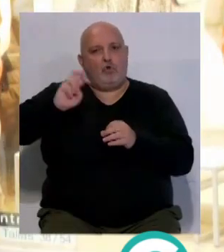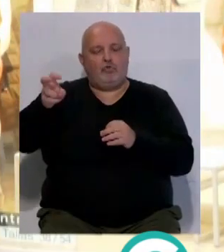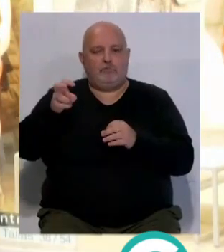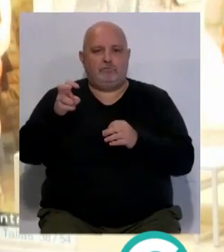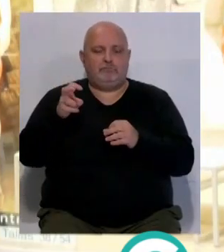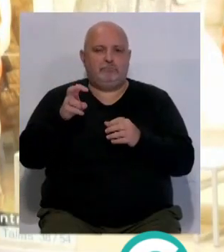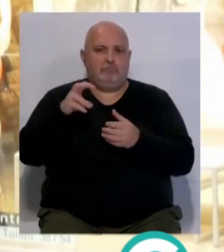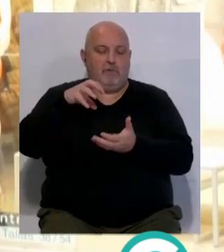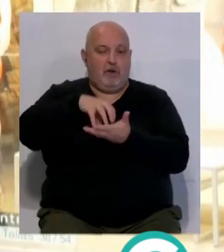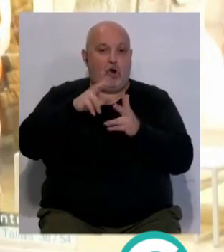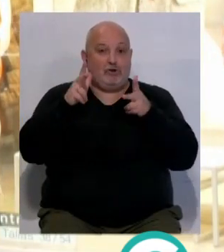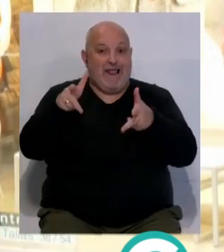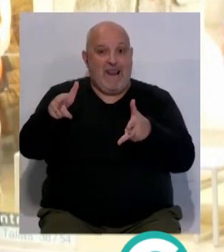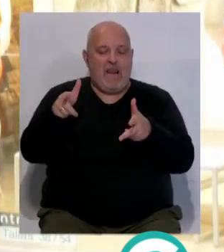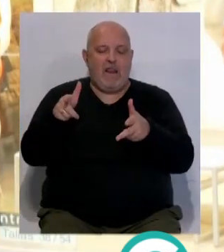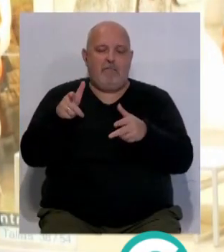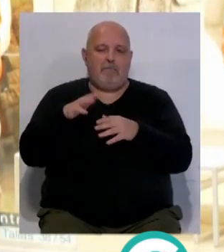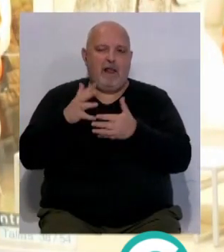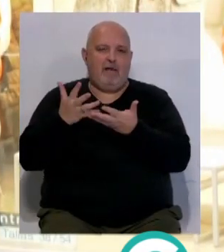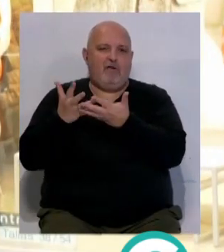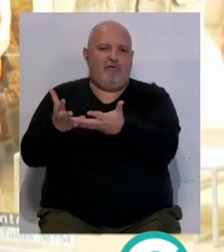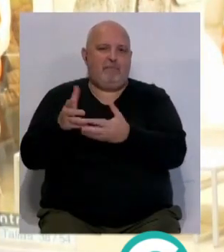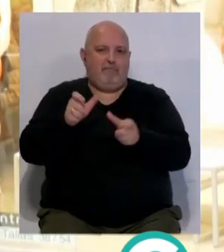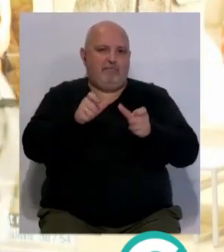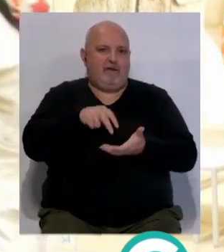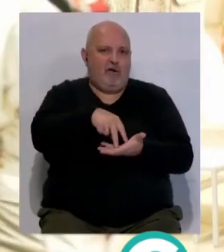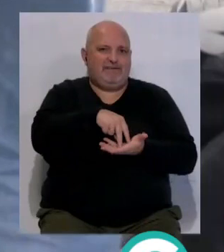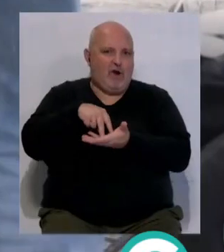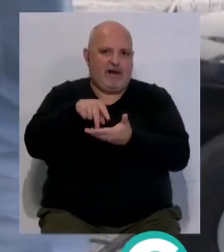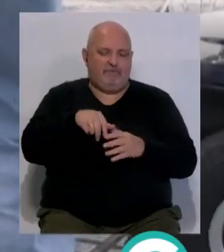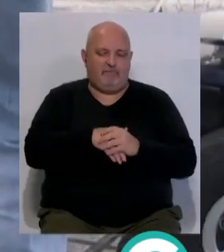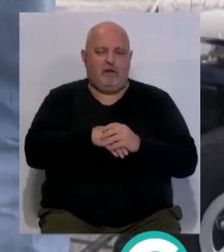el mismo Hostal donde tenemos los alojados En la temporada de frío una medida pensada según